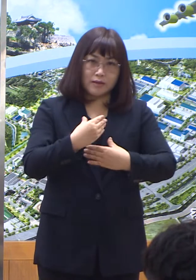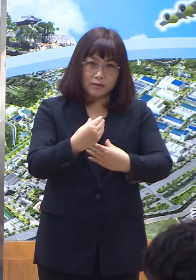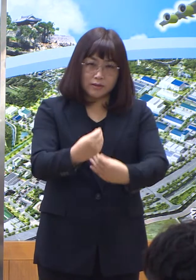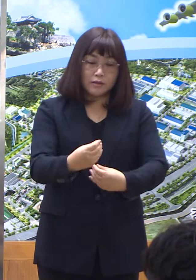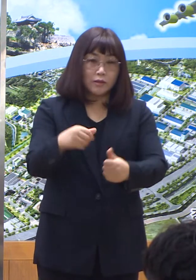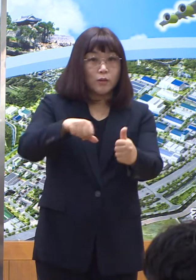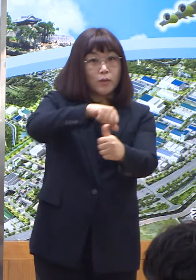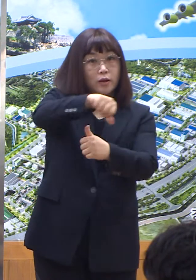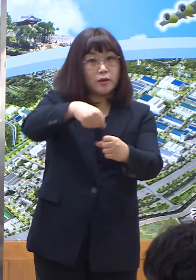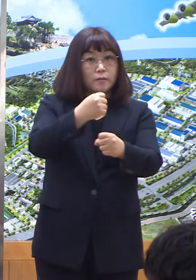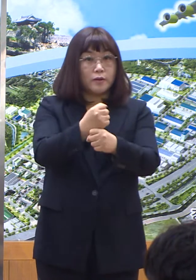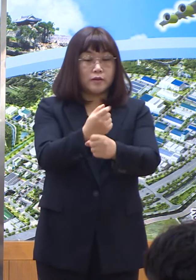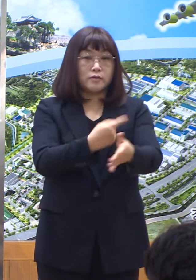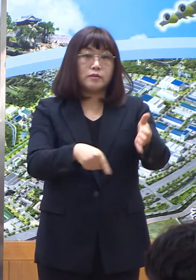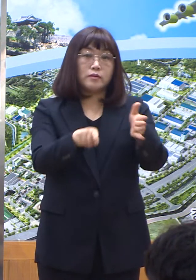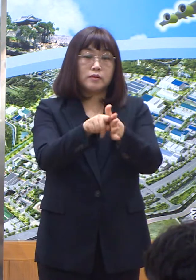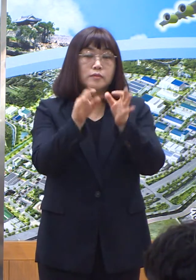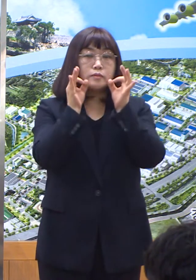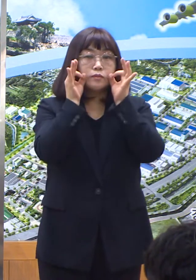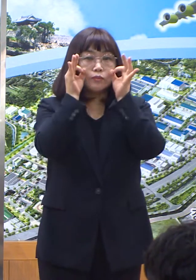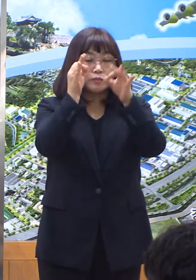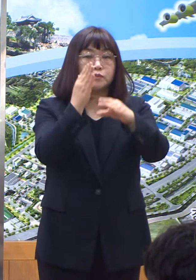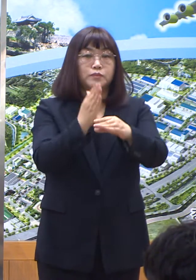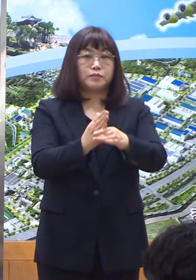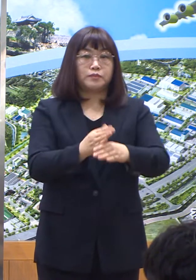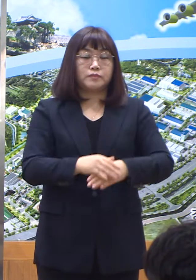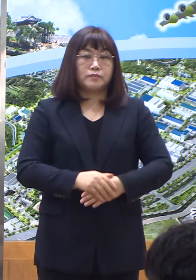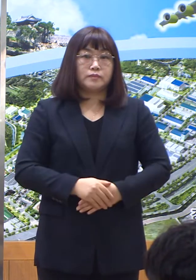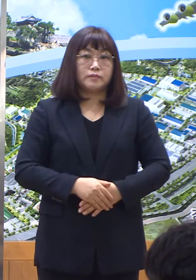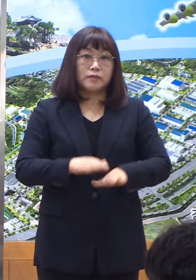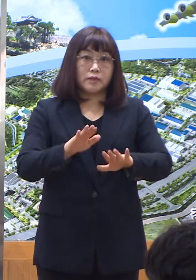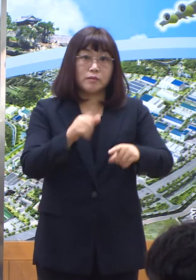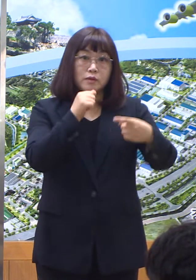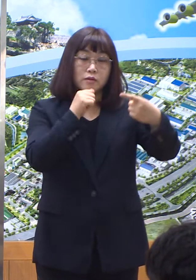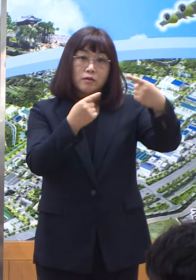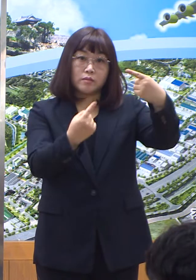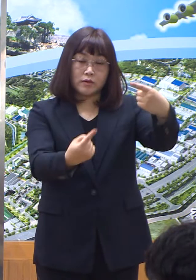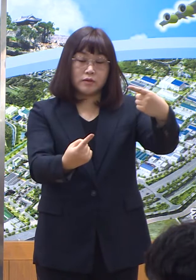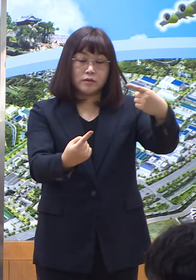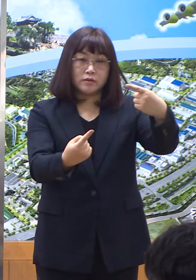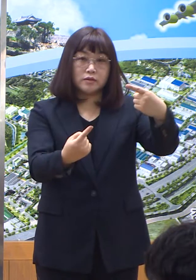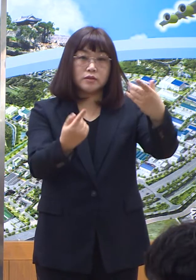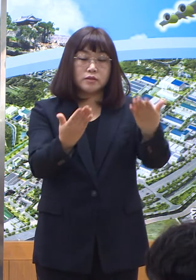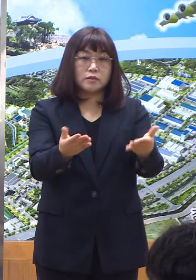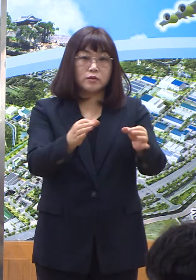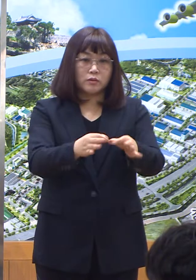환경 조성에 적극 나서겠습니다. 이번 설 명절은 친지 방문과